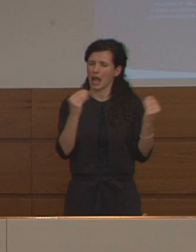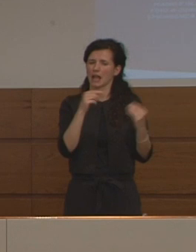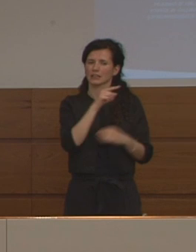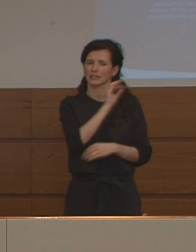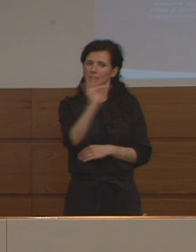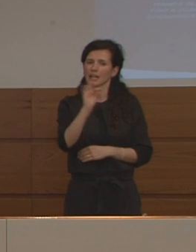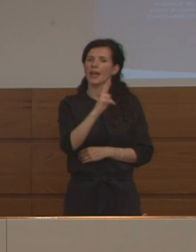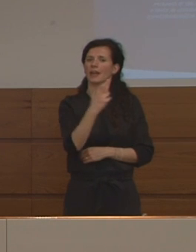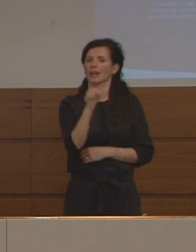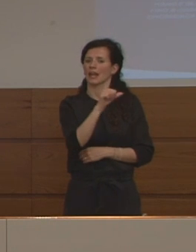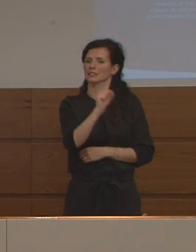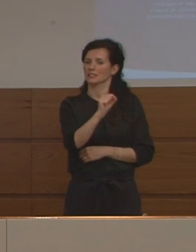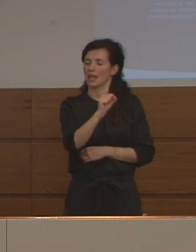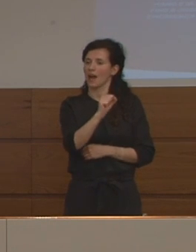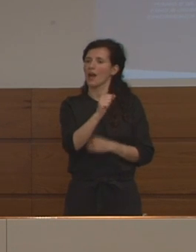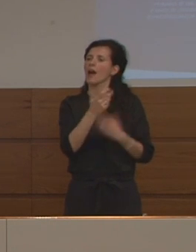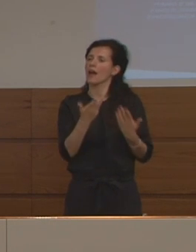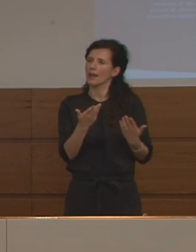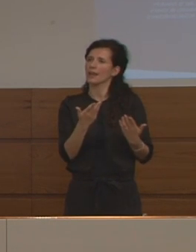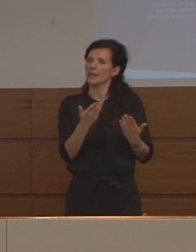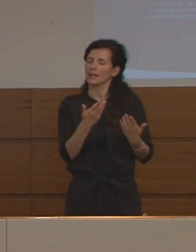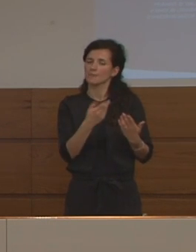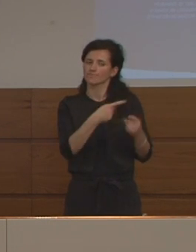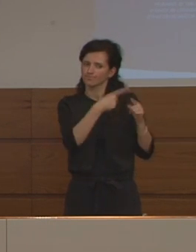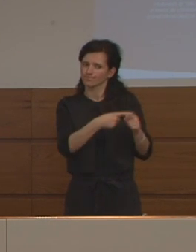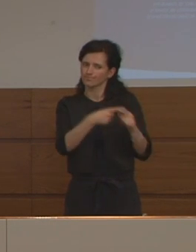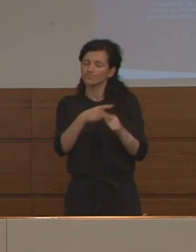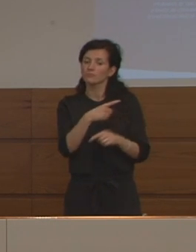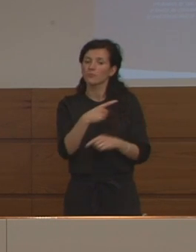il consiglio iniziale era proprio quello di non indossare le mascherine